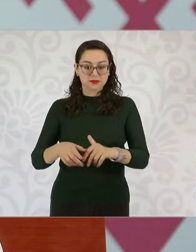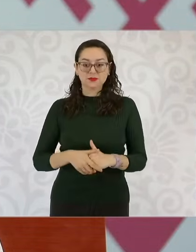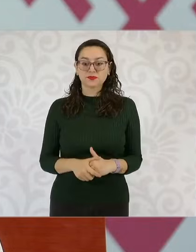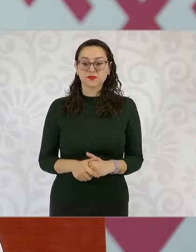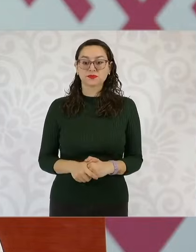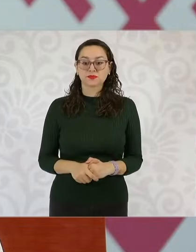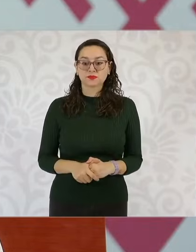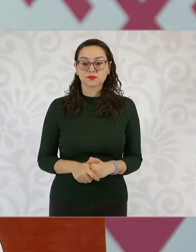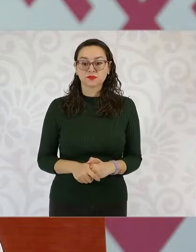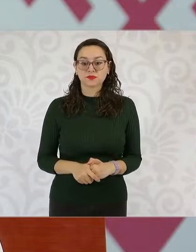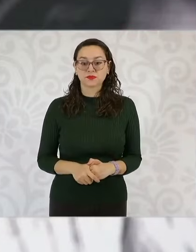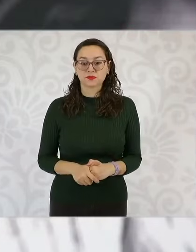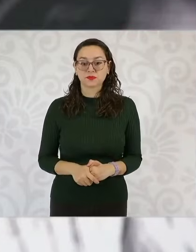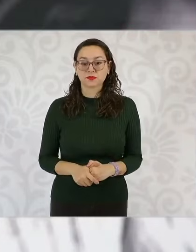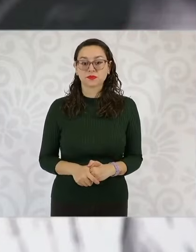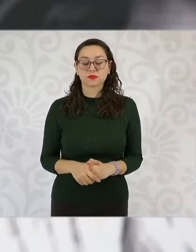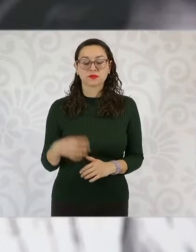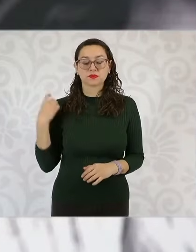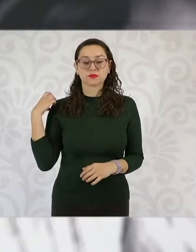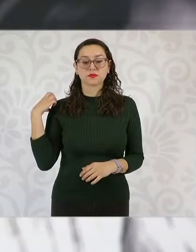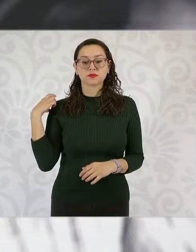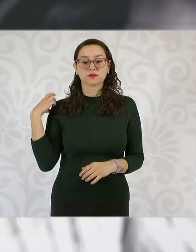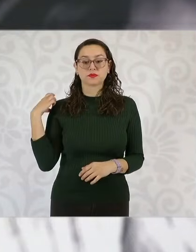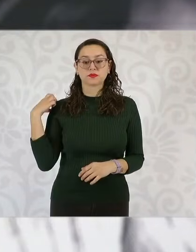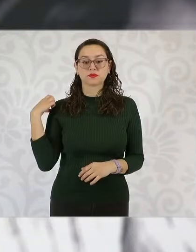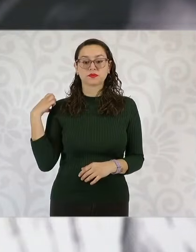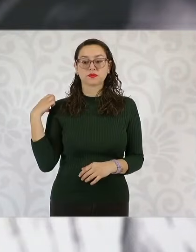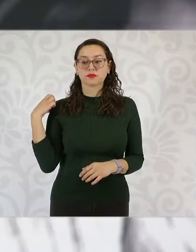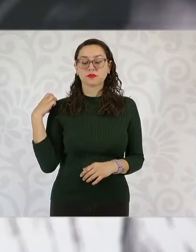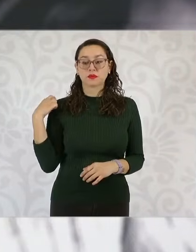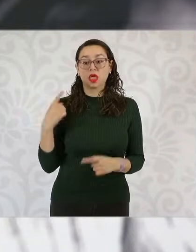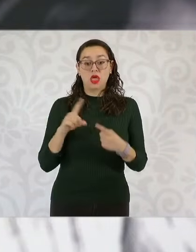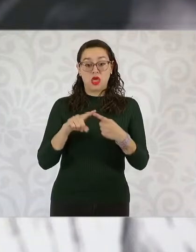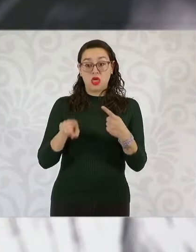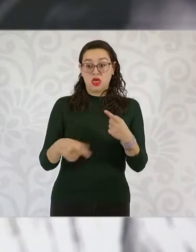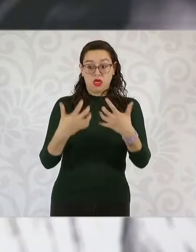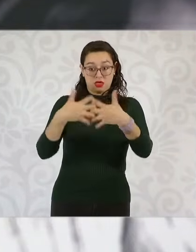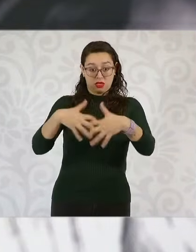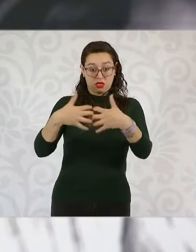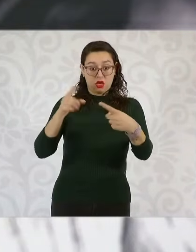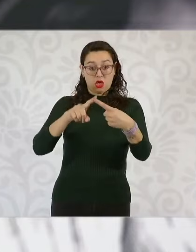la refinería de dos bocas la refinería ulmeca y la refinería de de Park lo vamos a llevar a